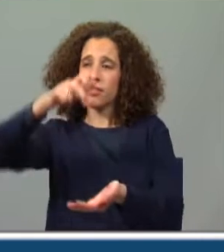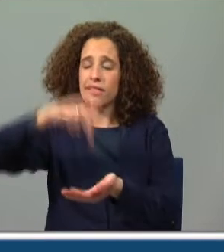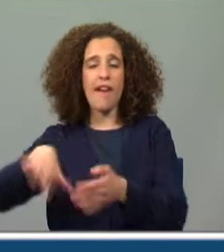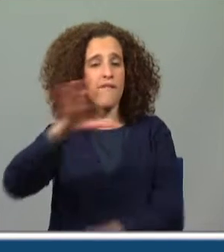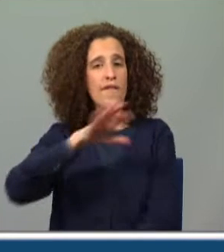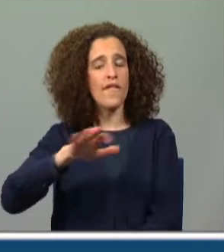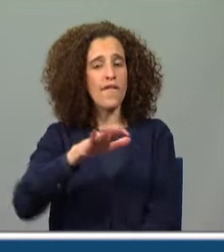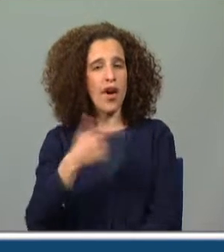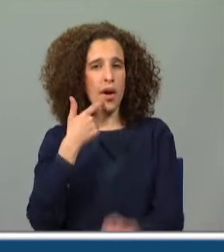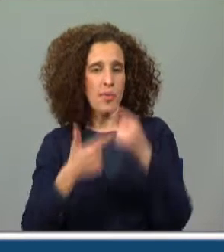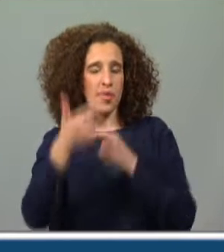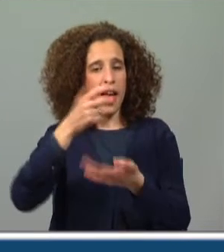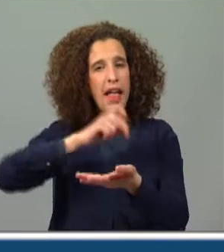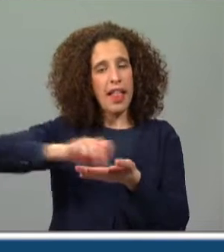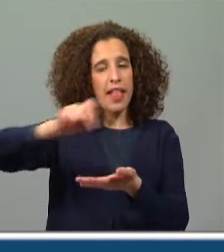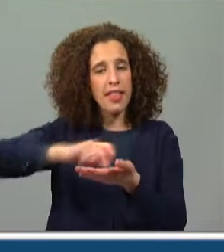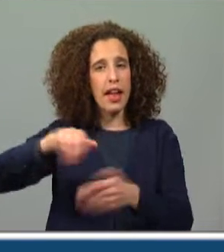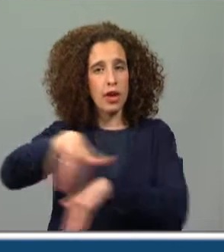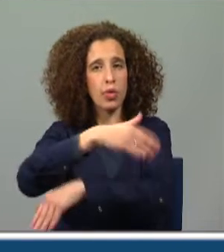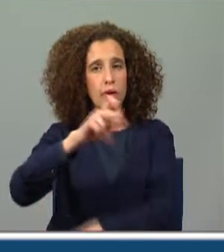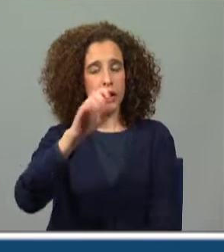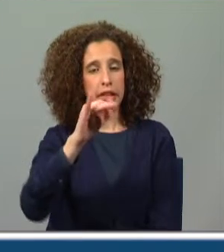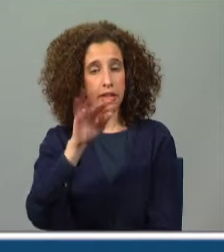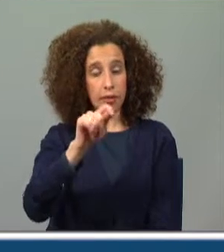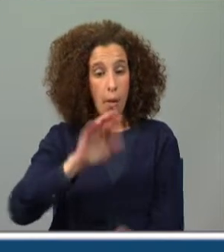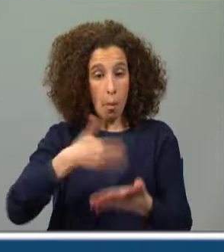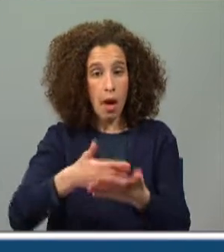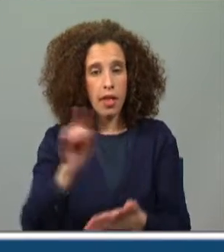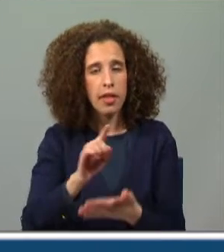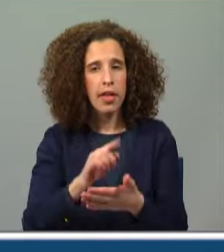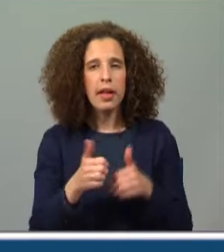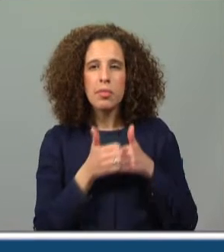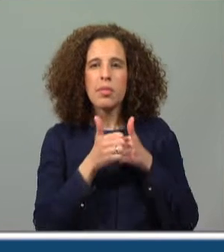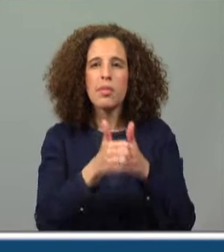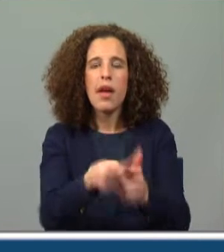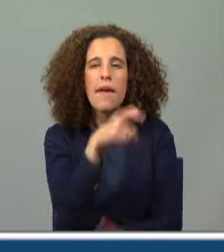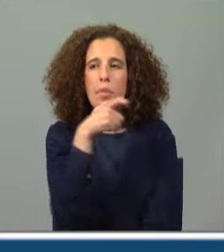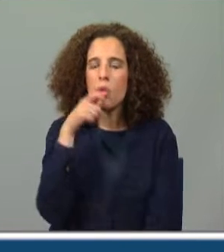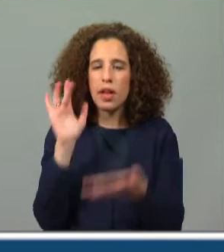andar pelas ruas de Recife dessa vez nem caí viava minha promessa do livro O dia 這次走在累西腓的街道上我兌現了《The Day》一書中的承諾